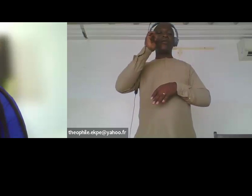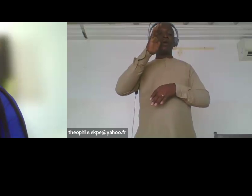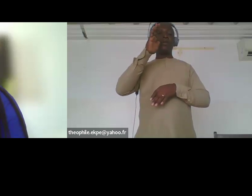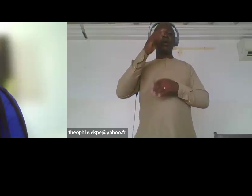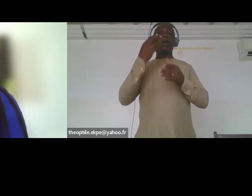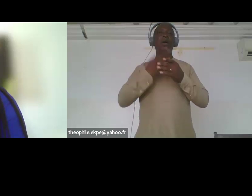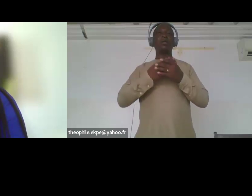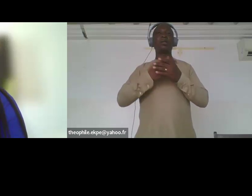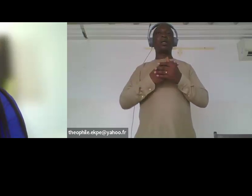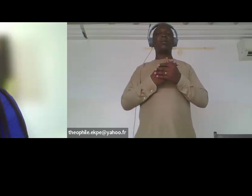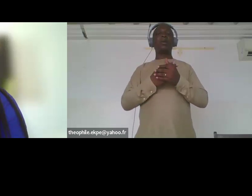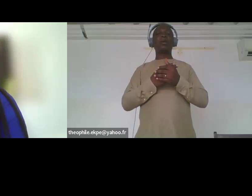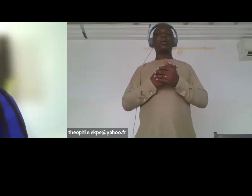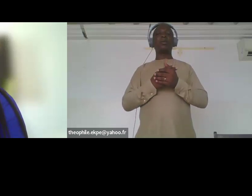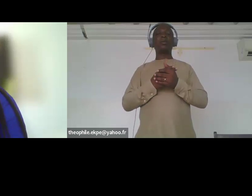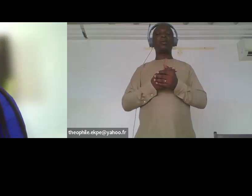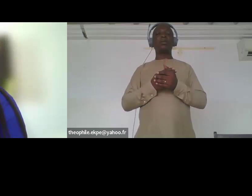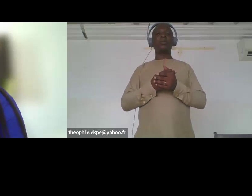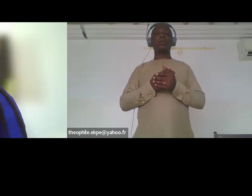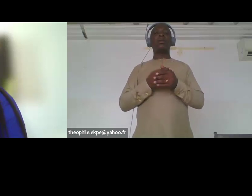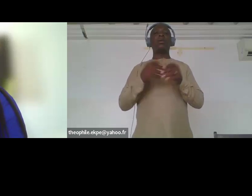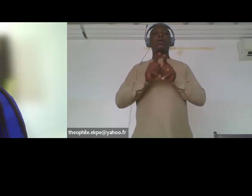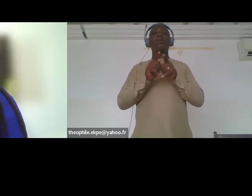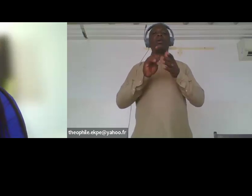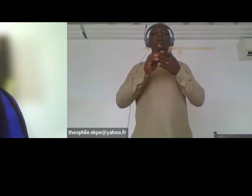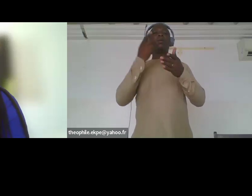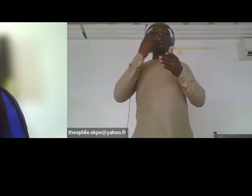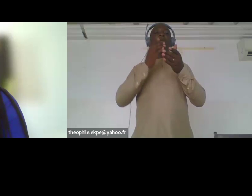mesures CBL comme il est prévu par la double